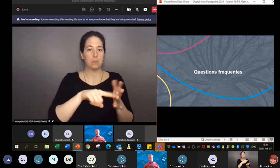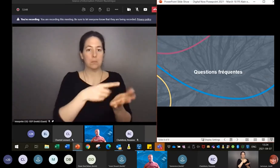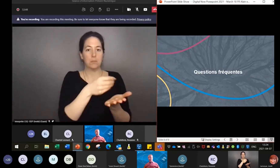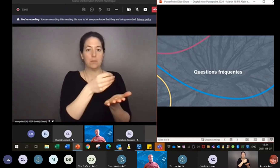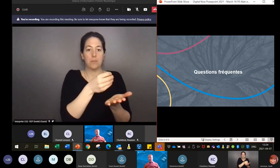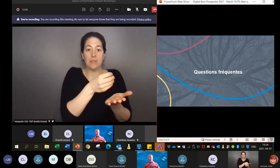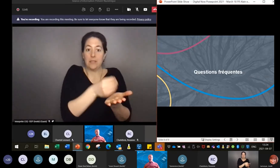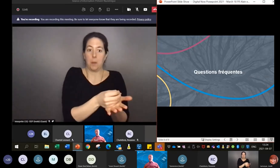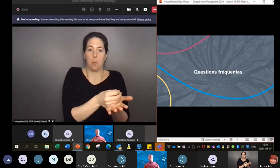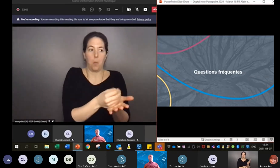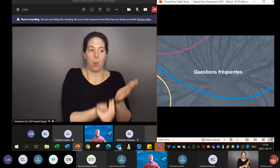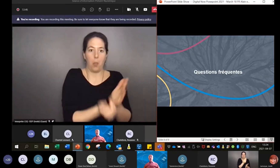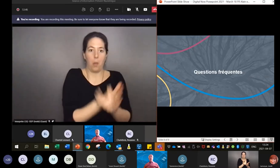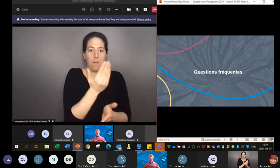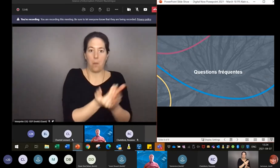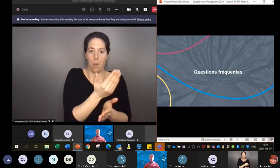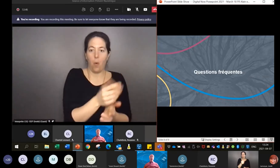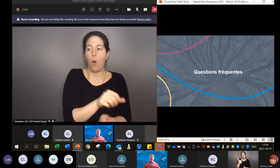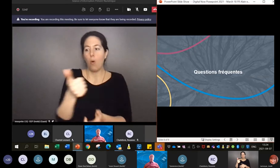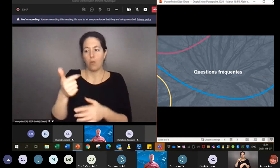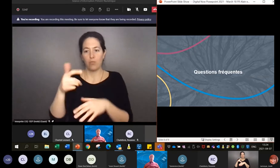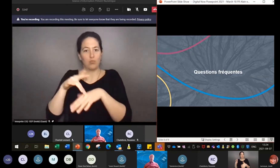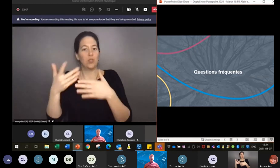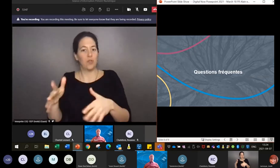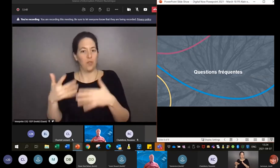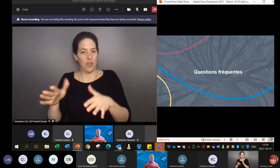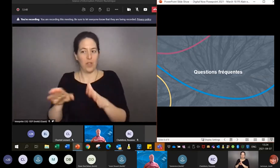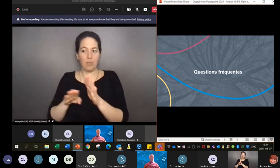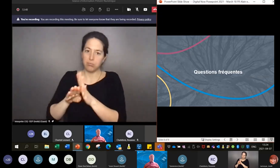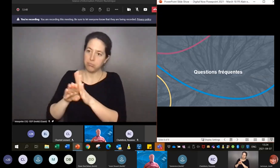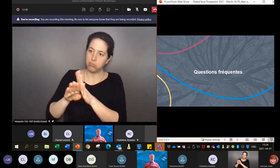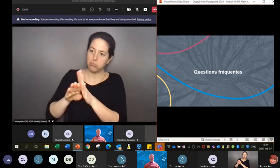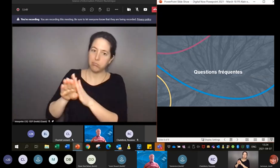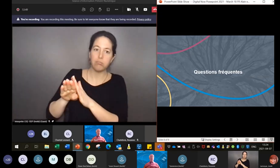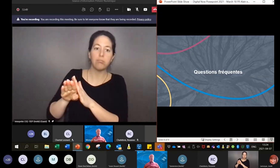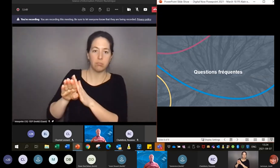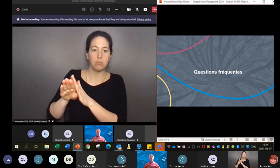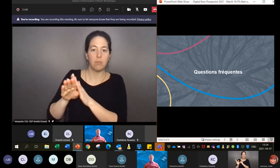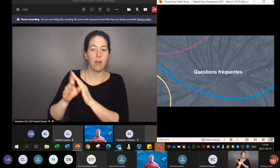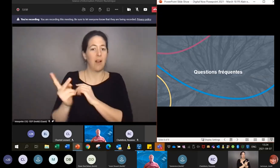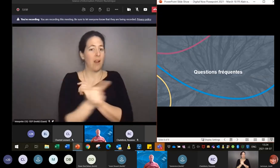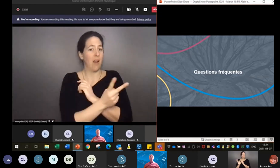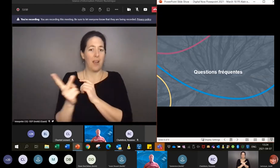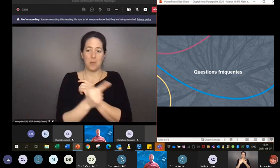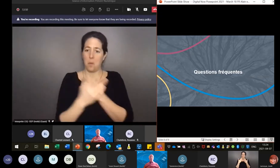certaine manière et ont fait des progrès.